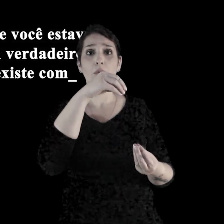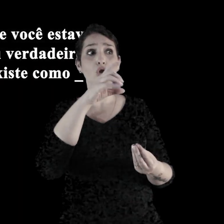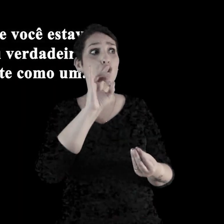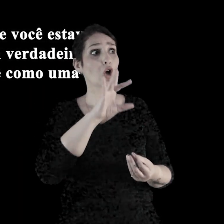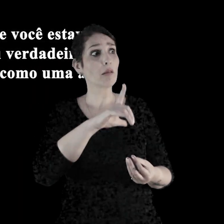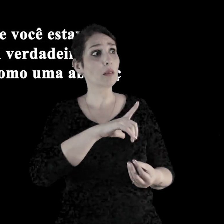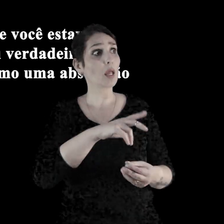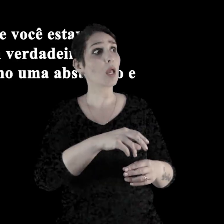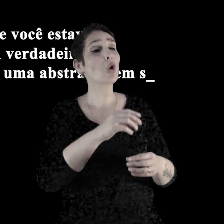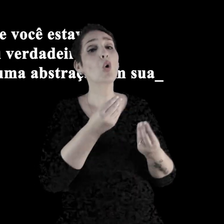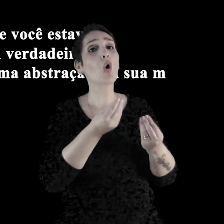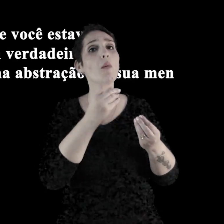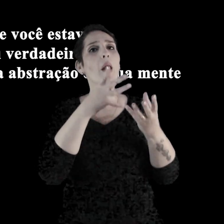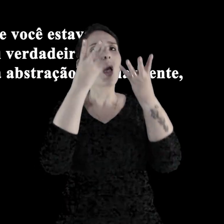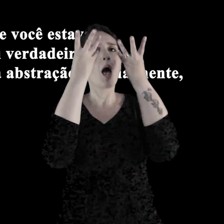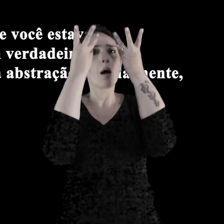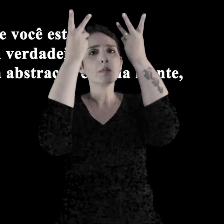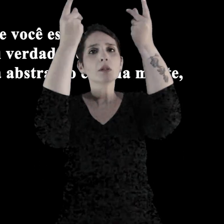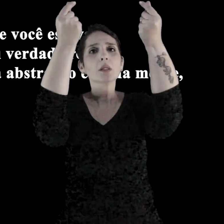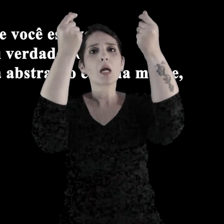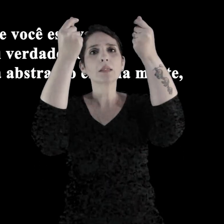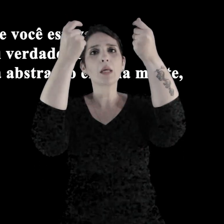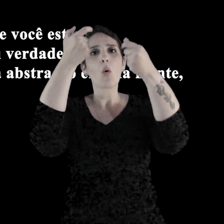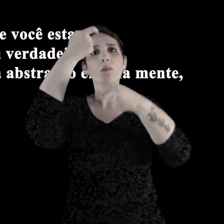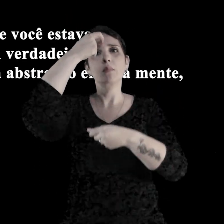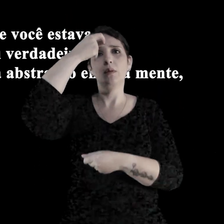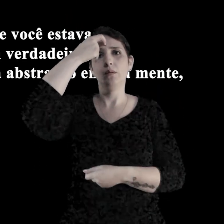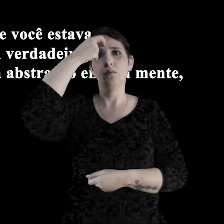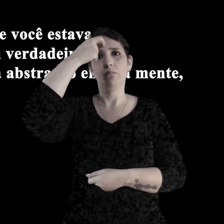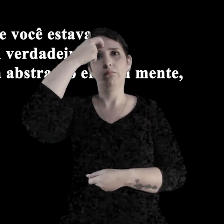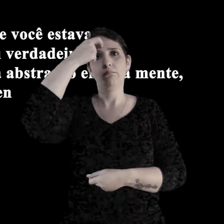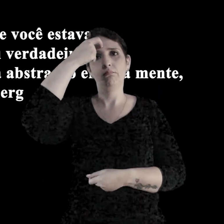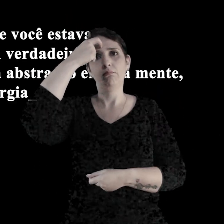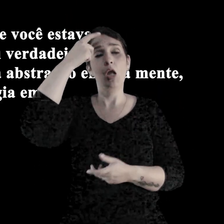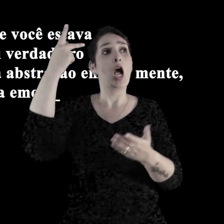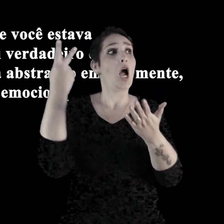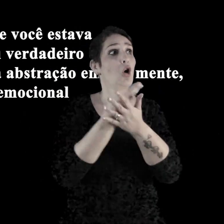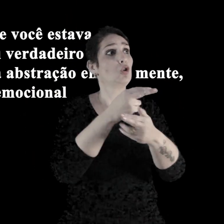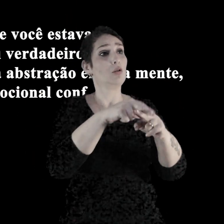como uma abstração em sua mente, animado pela energia emocional